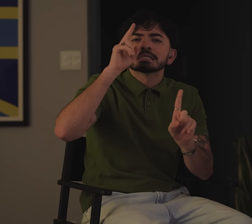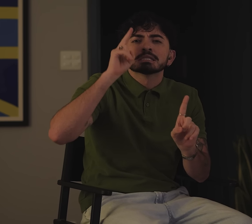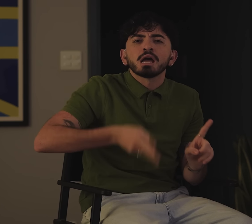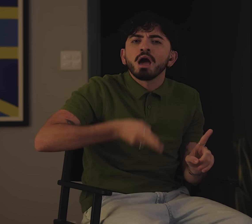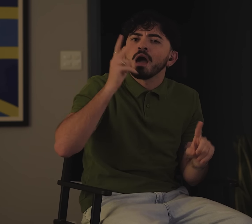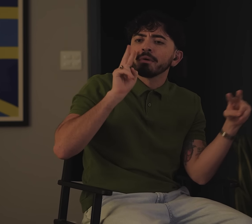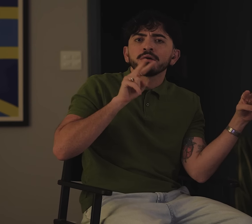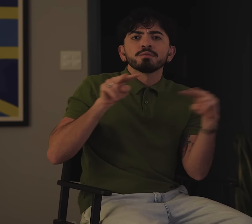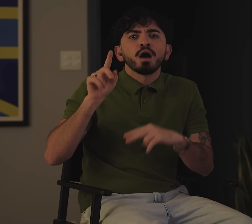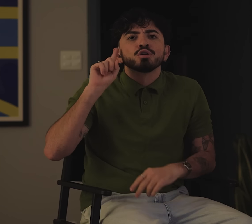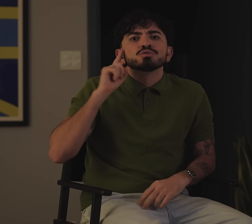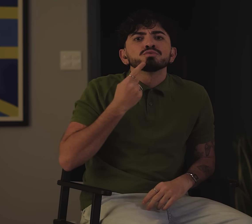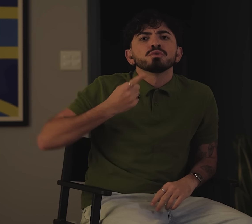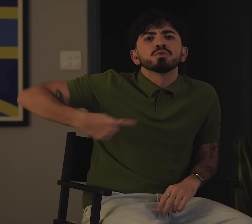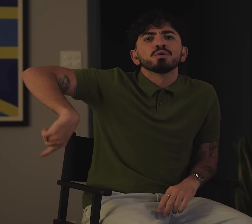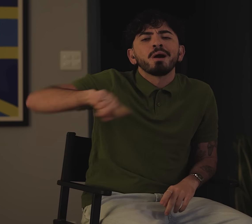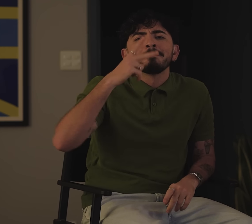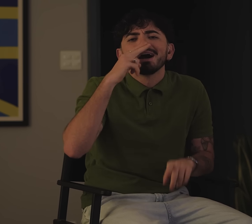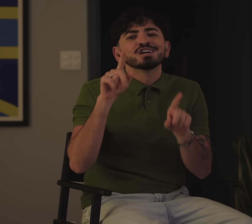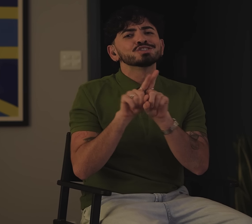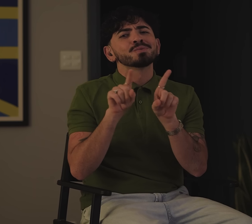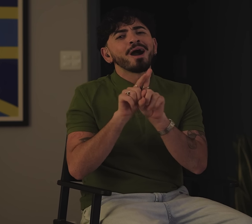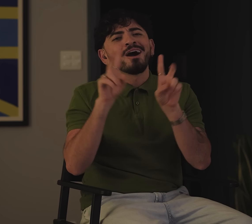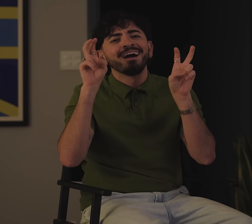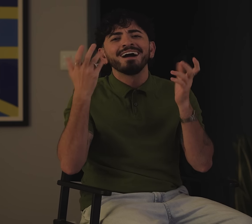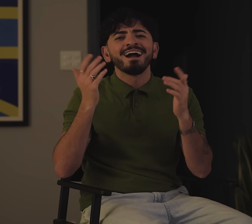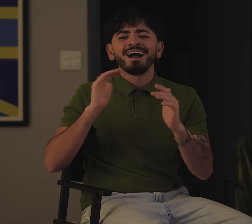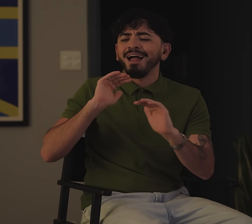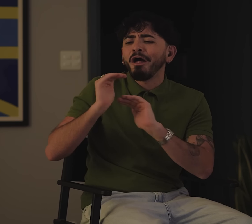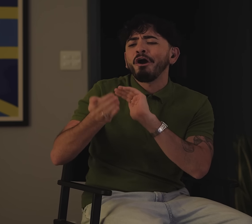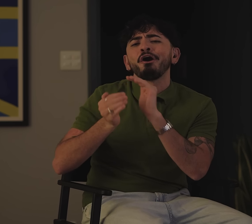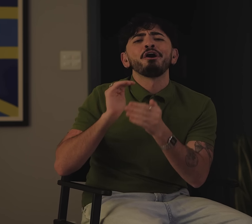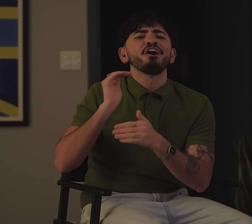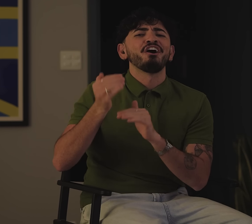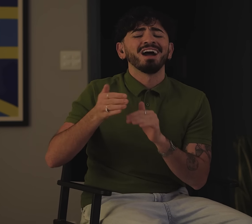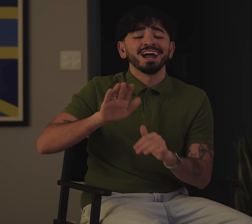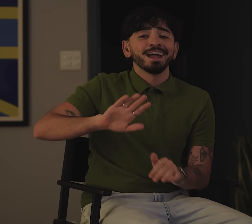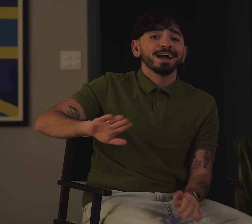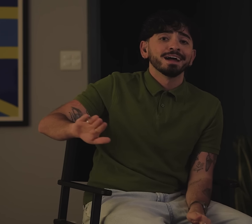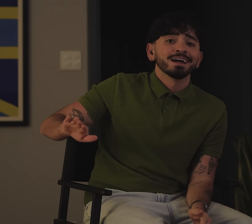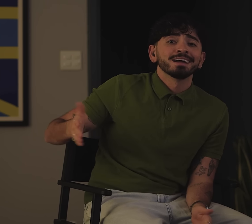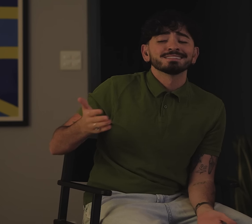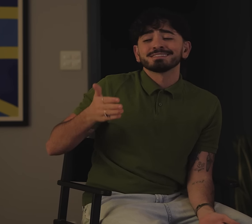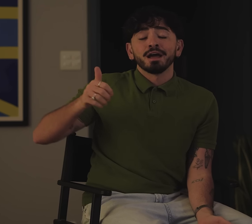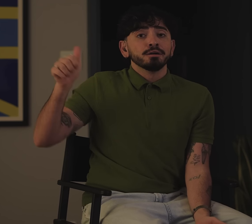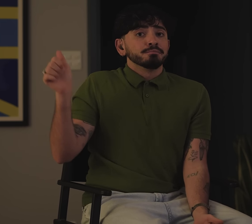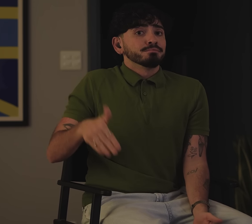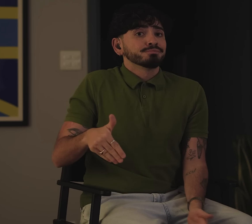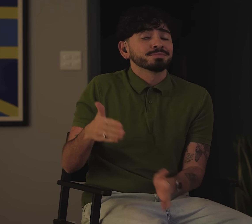inferiorizadas ou tratadas como se fossem menos capazes.